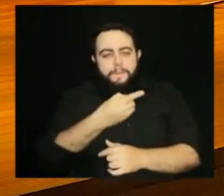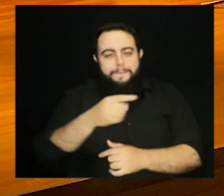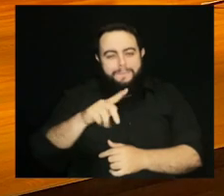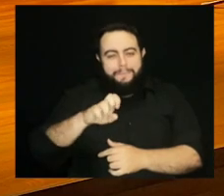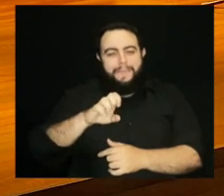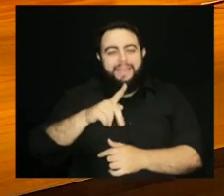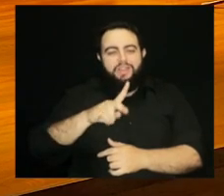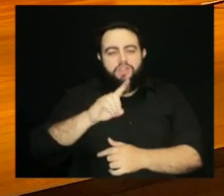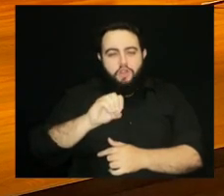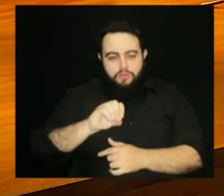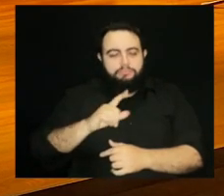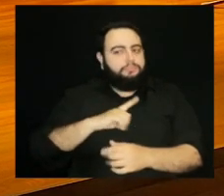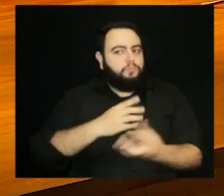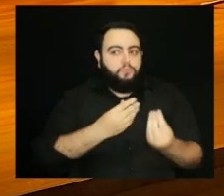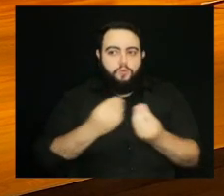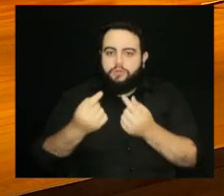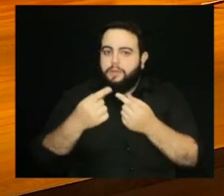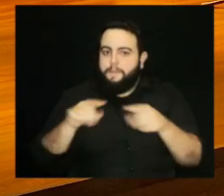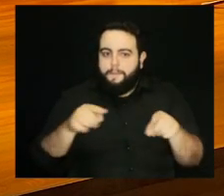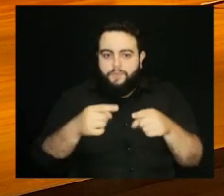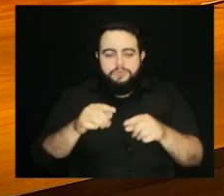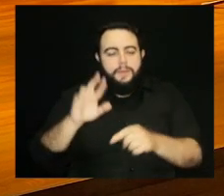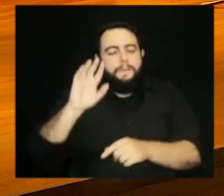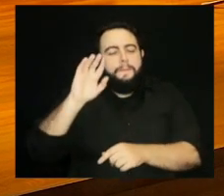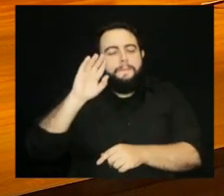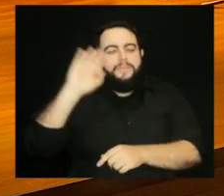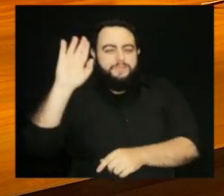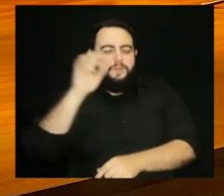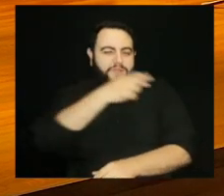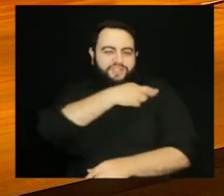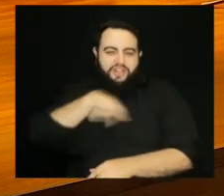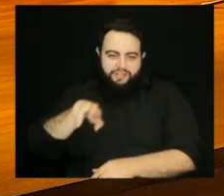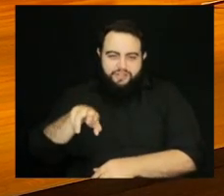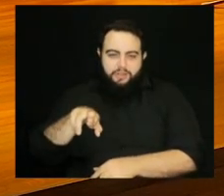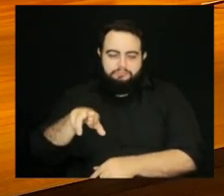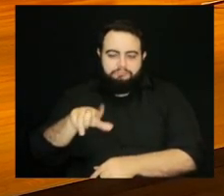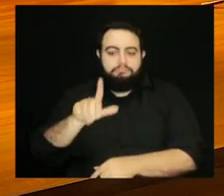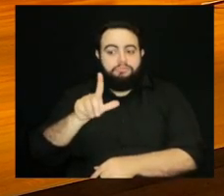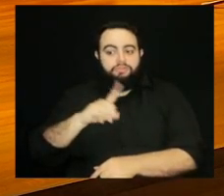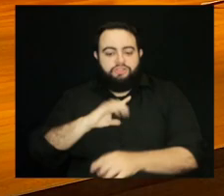compôs muita música sacra principalmente. Ele tinha sido colega de turma do Padre José Maurício